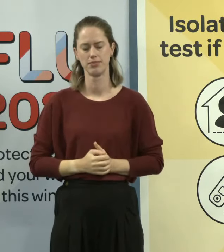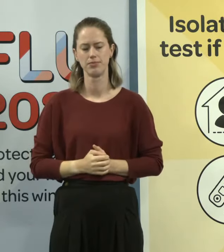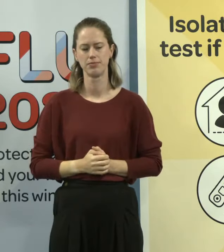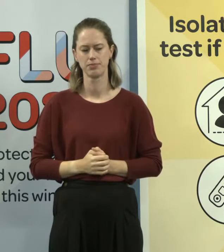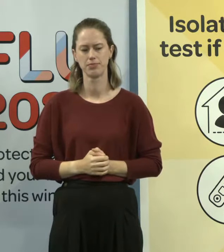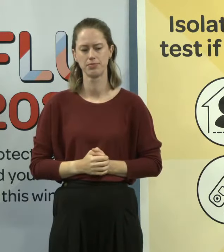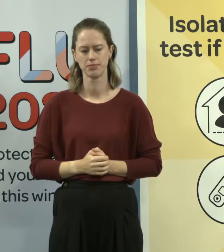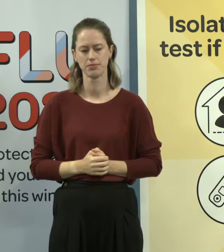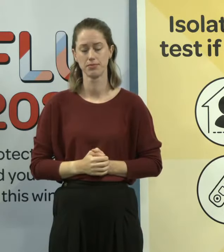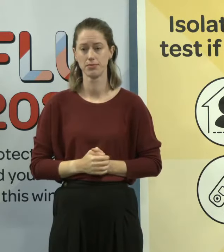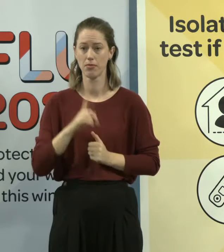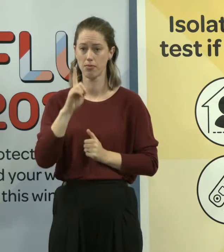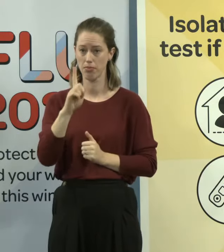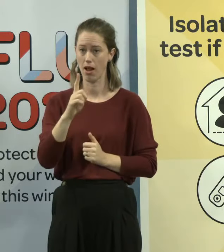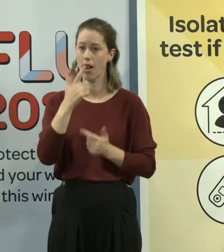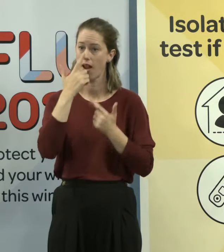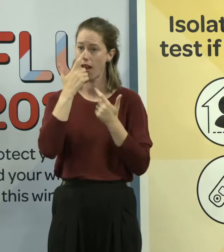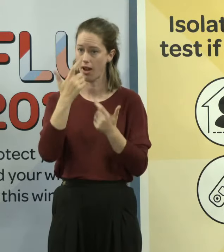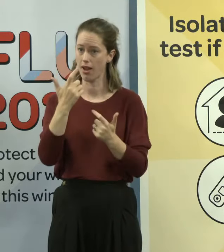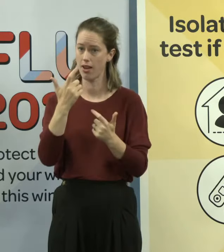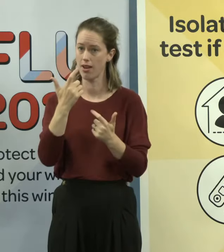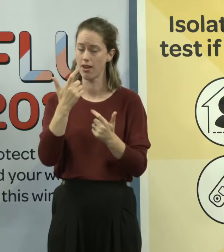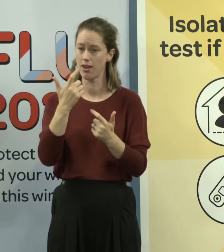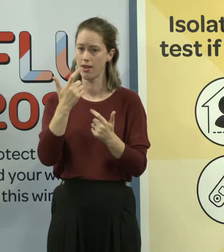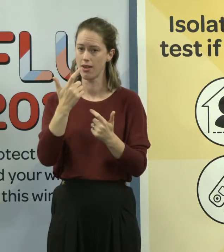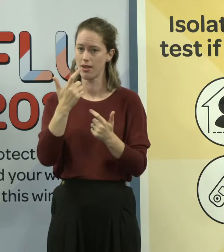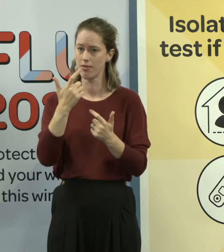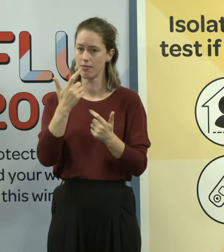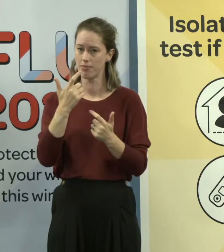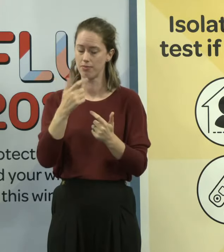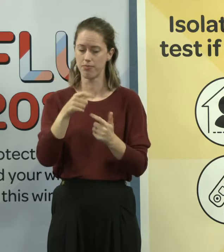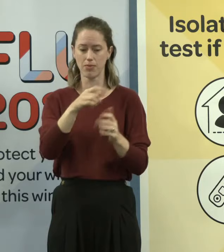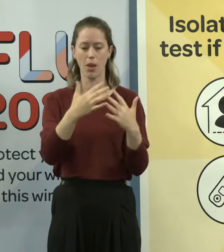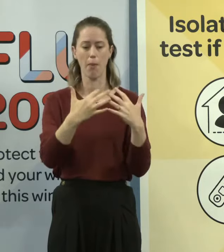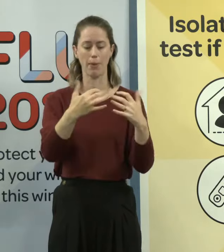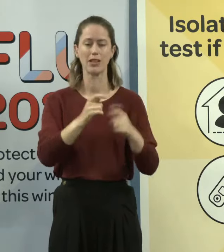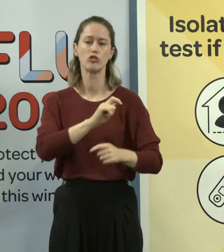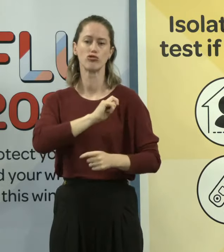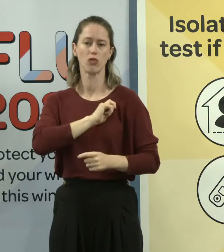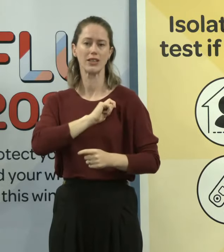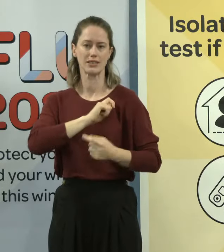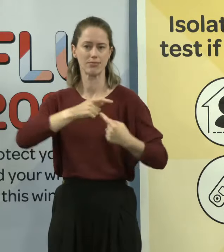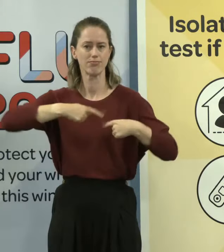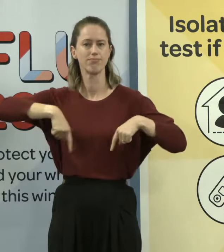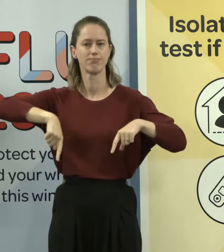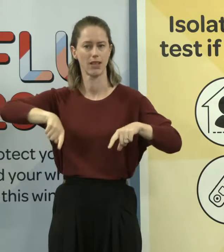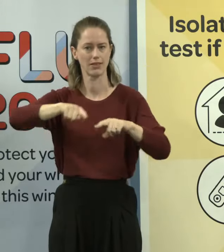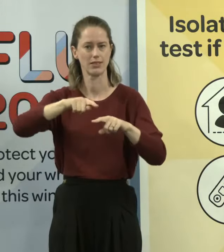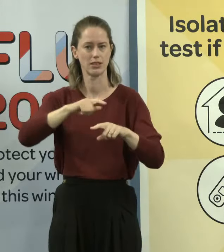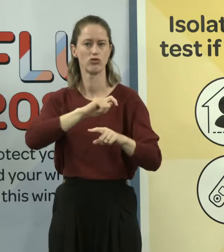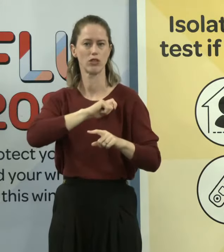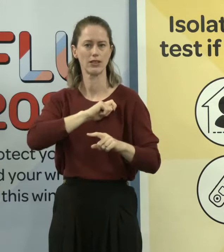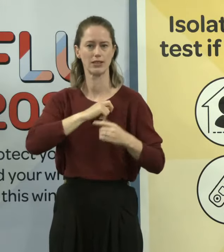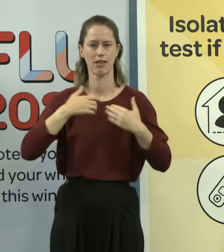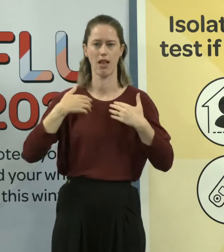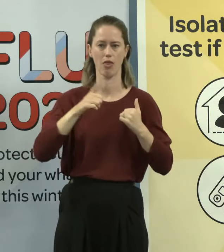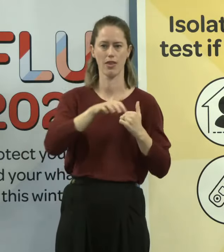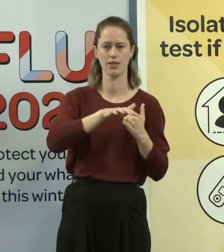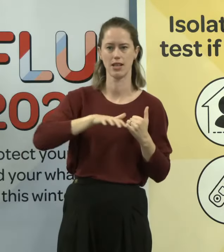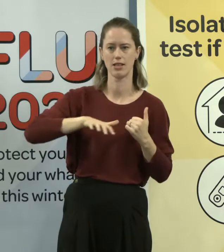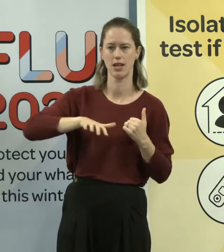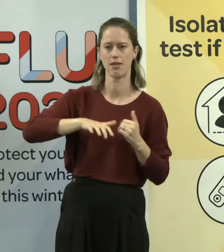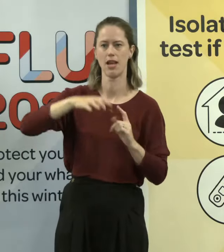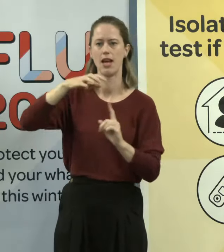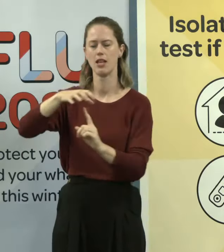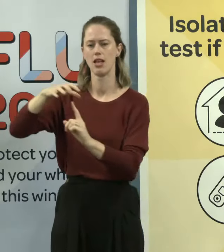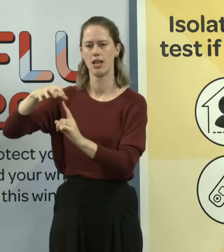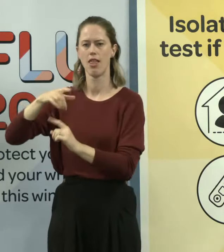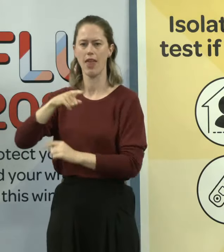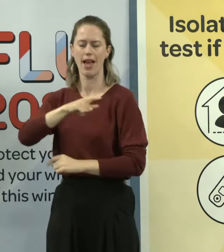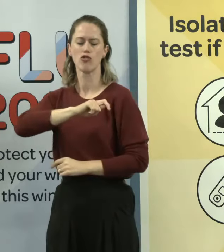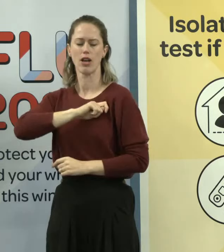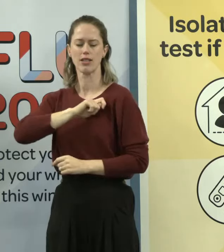tautokohia ana e nga ture, kua